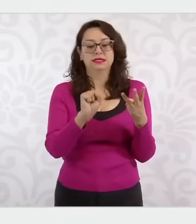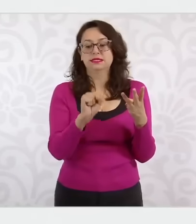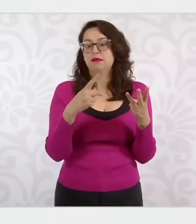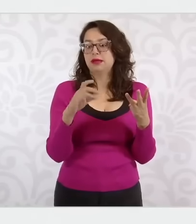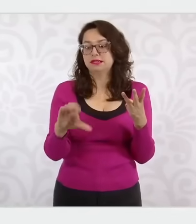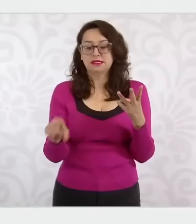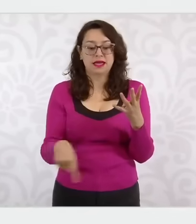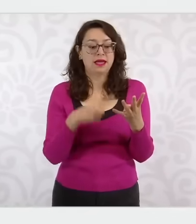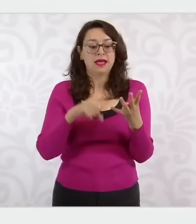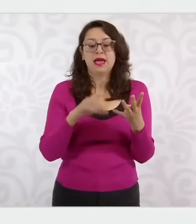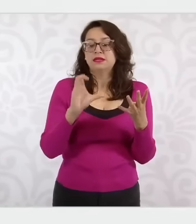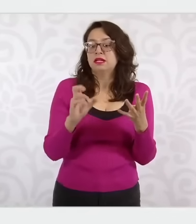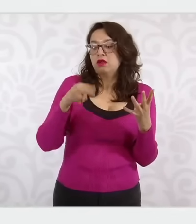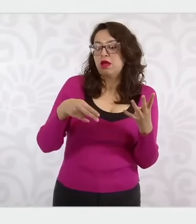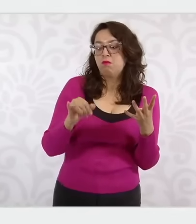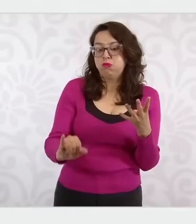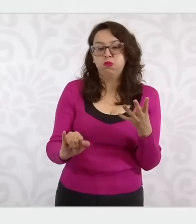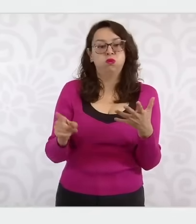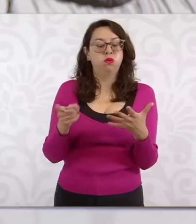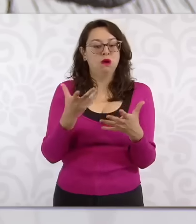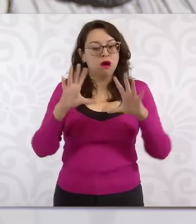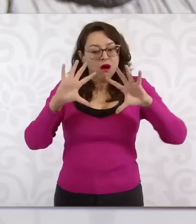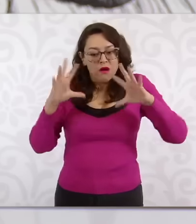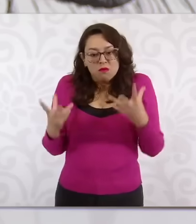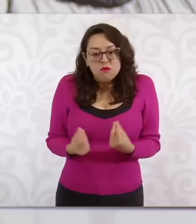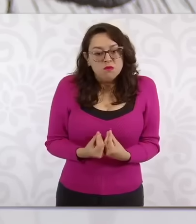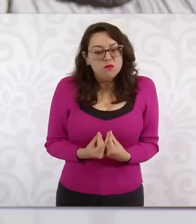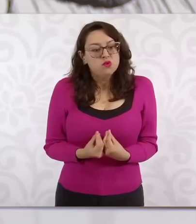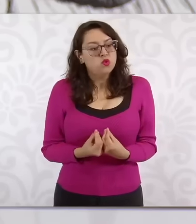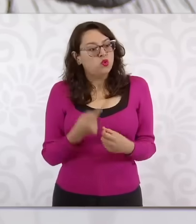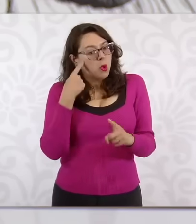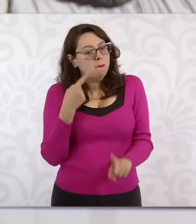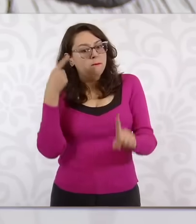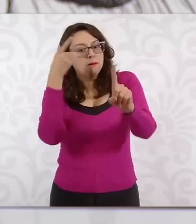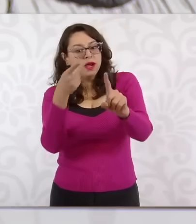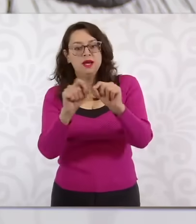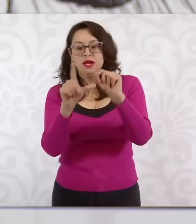del Centro Nacional de Inteligencia, que fue formado esencialmente para la seguridad nacional